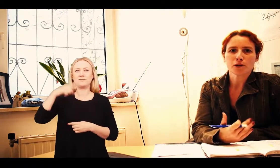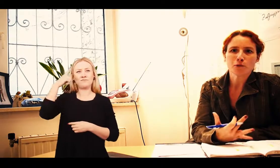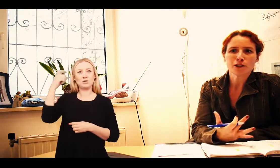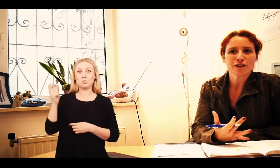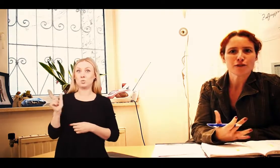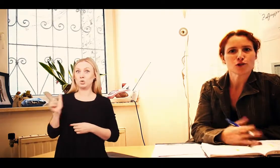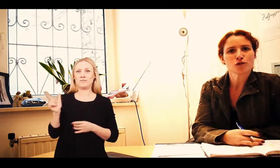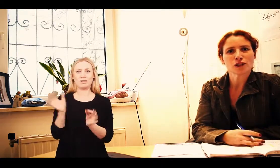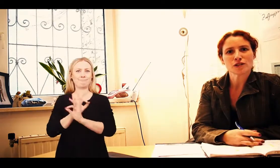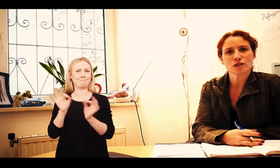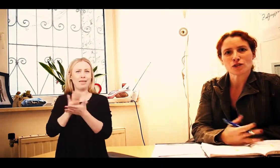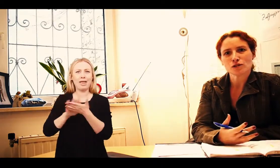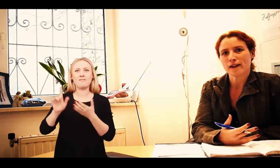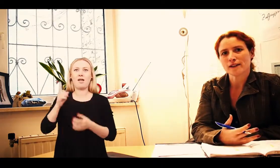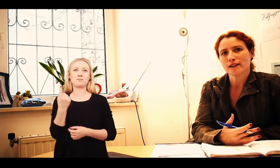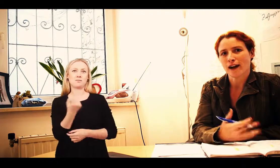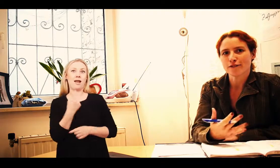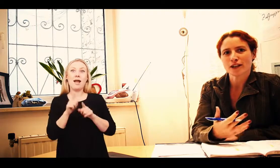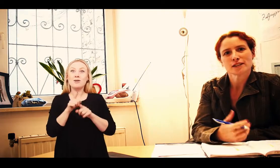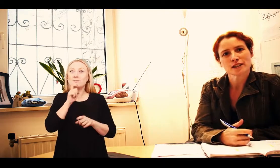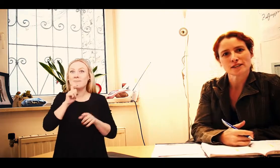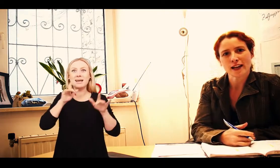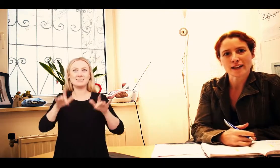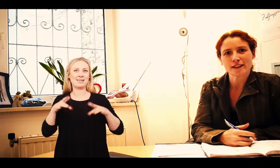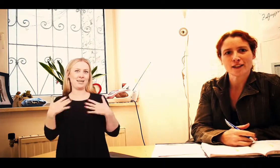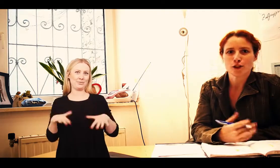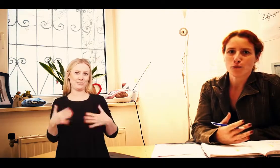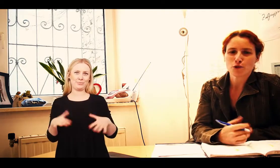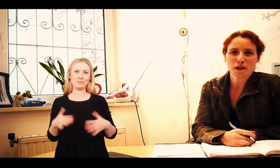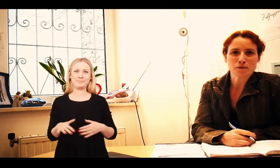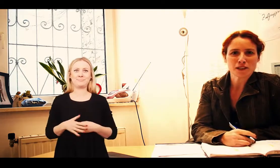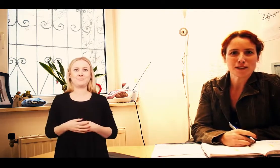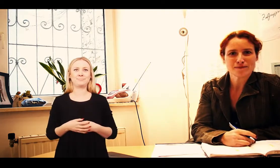Unsere Philosphie: Zu zweit ist es einfacher als alleine und macht auch mehr Spaß.